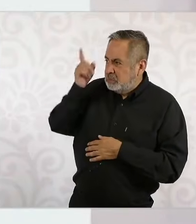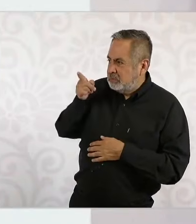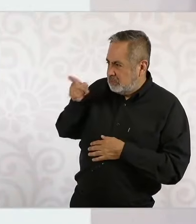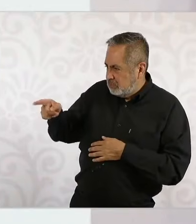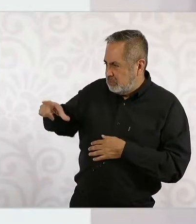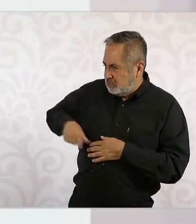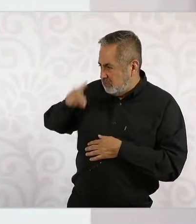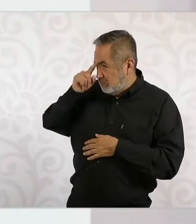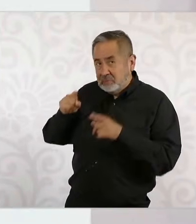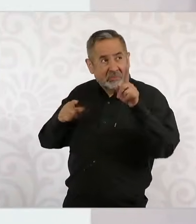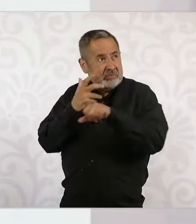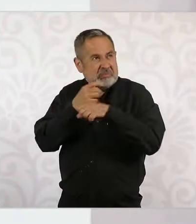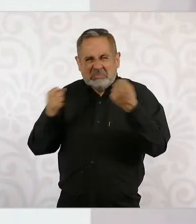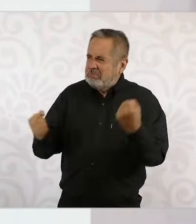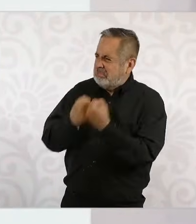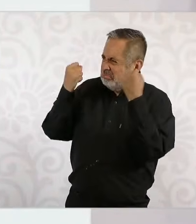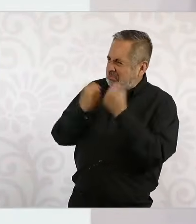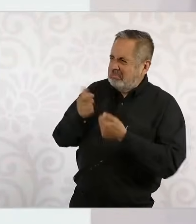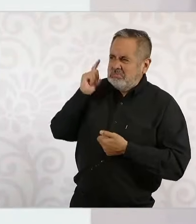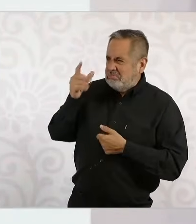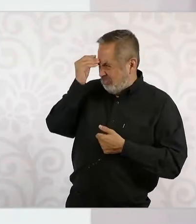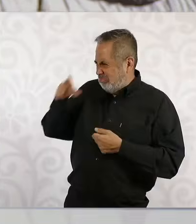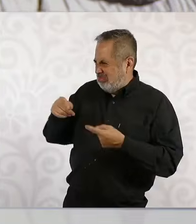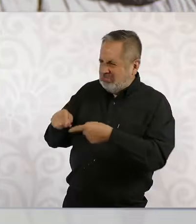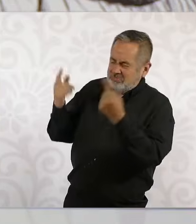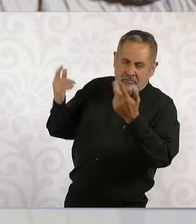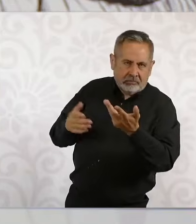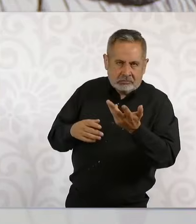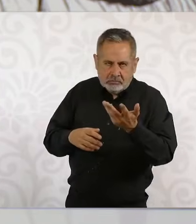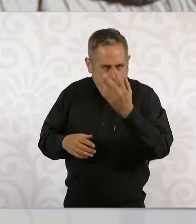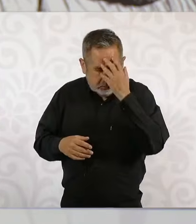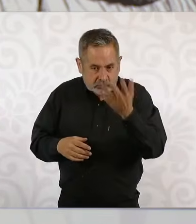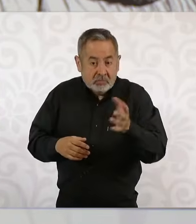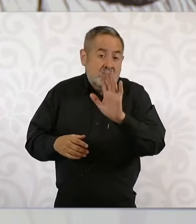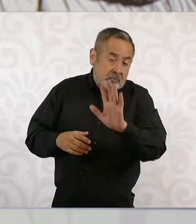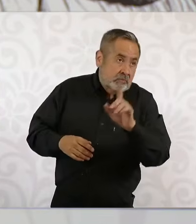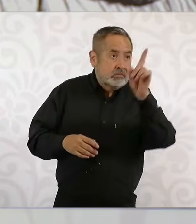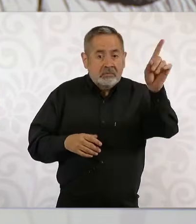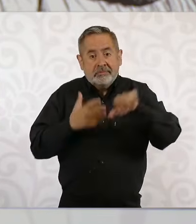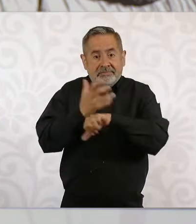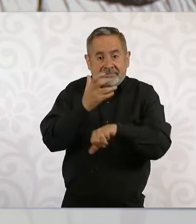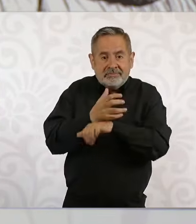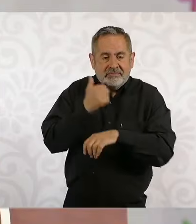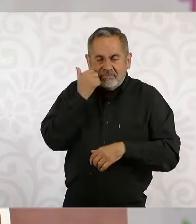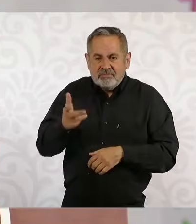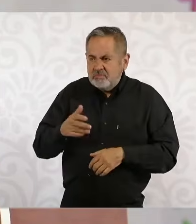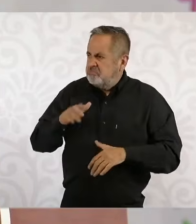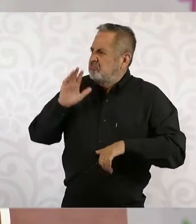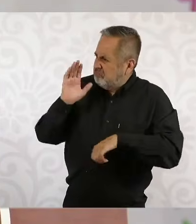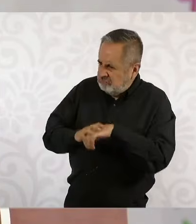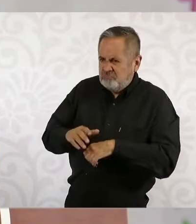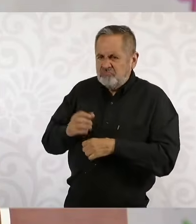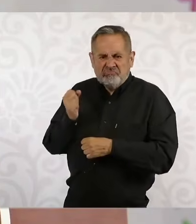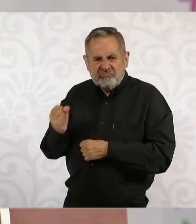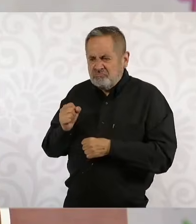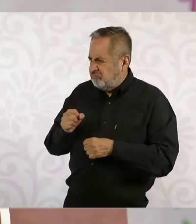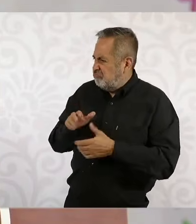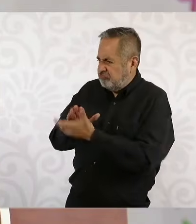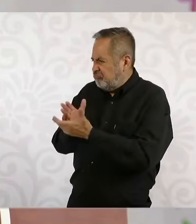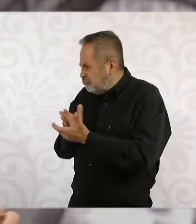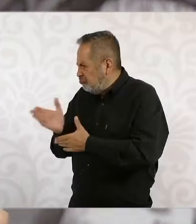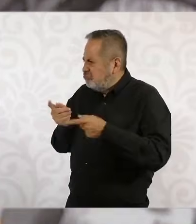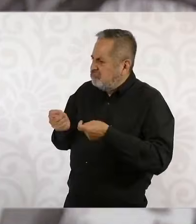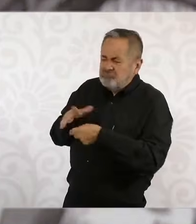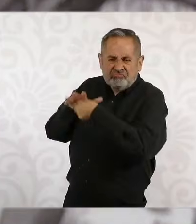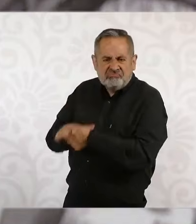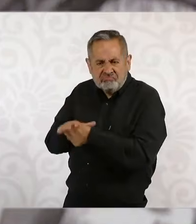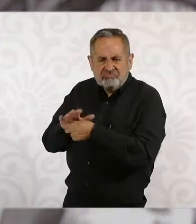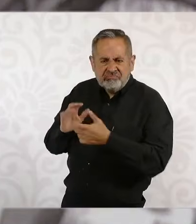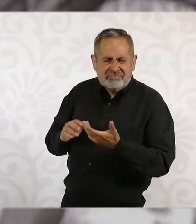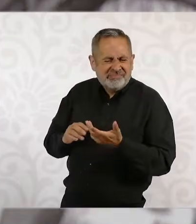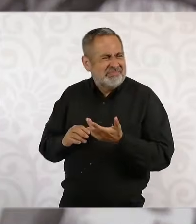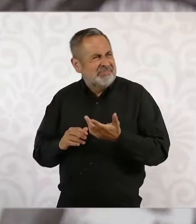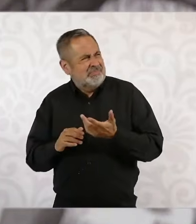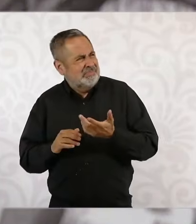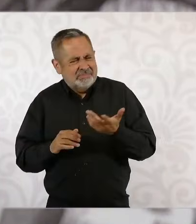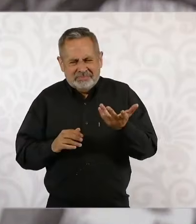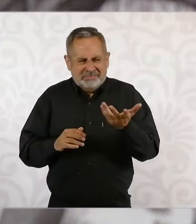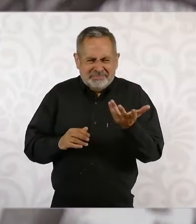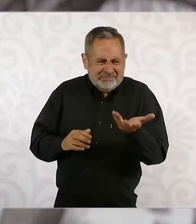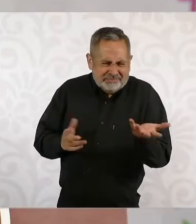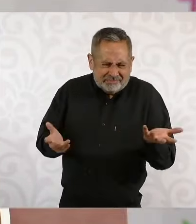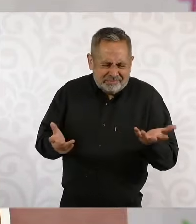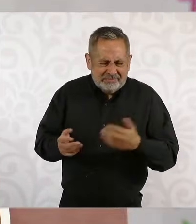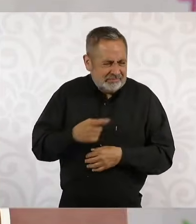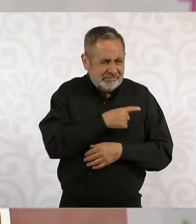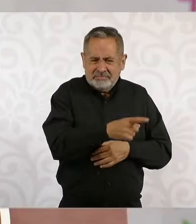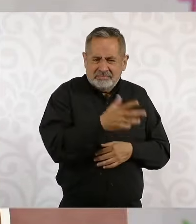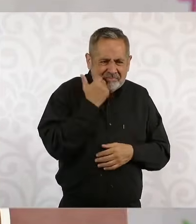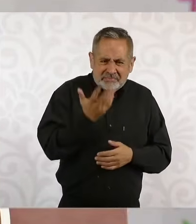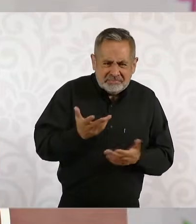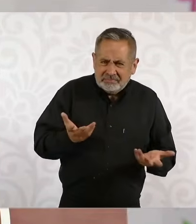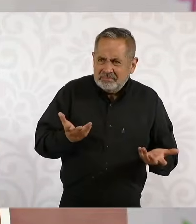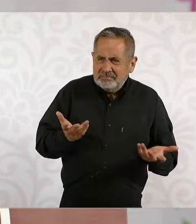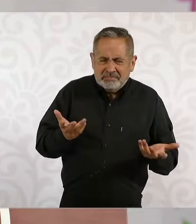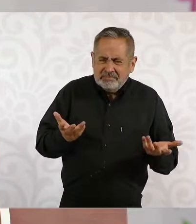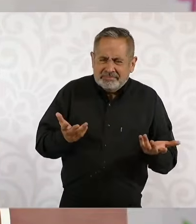y el gobierno de Estados Unidos o que desde Estados Unidos generen una condición de eh de